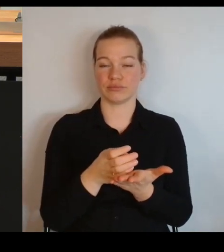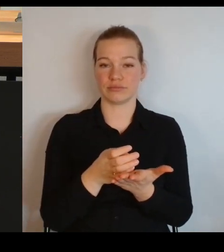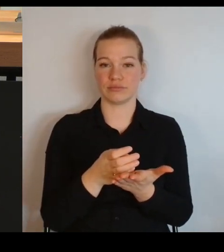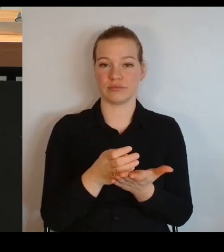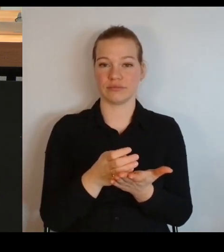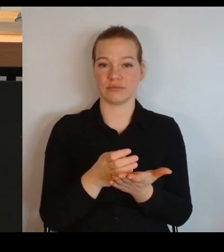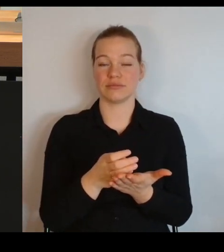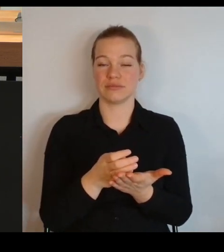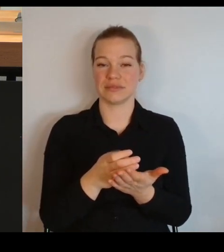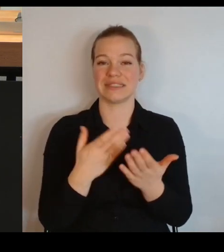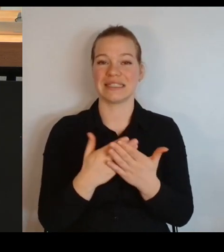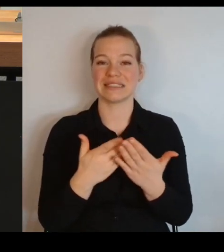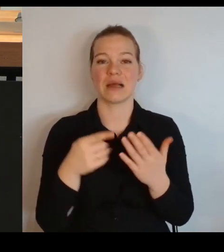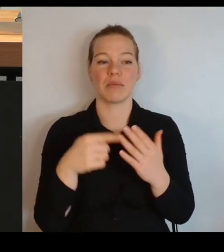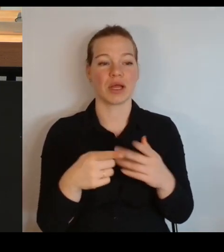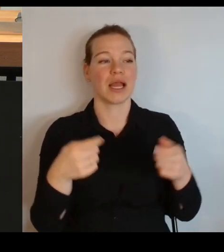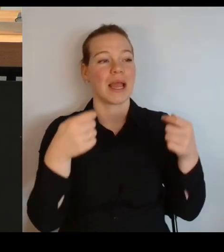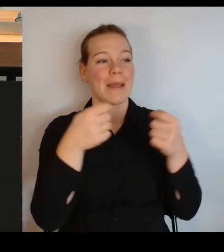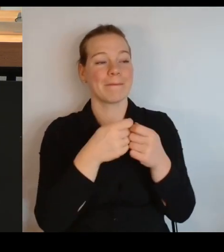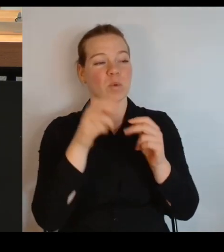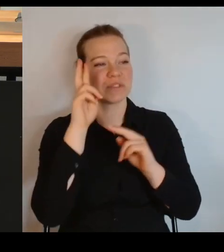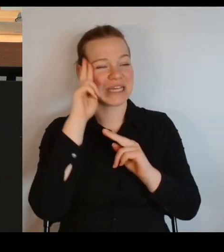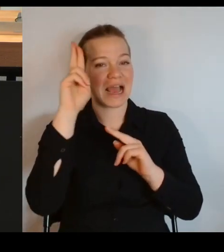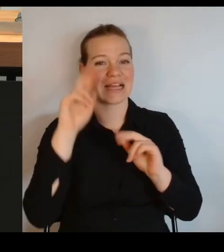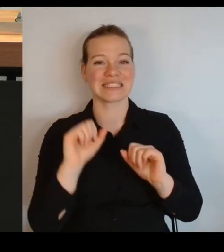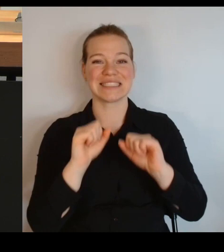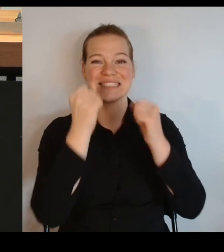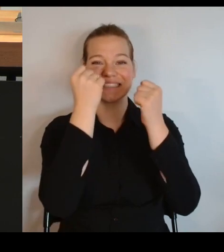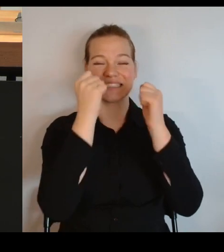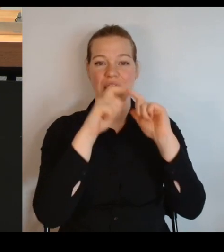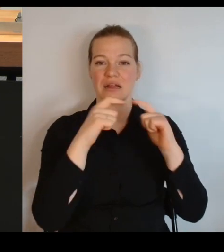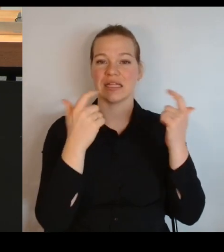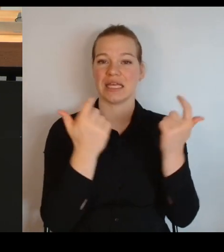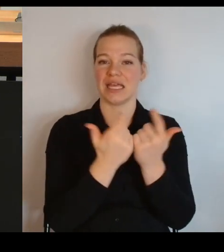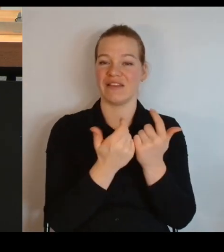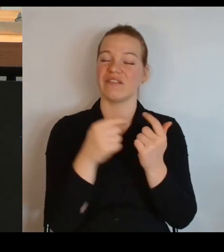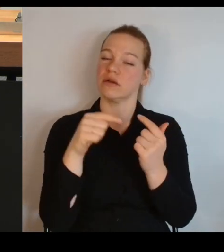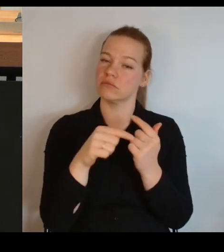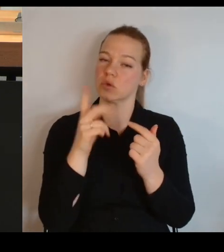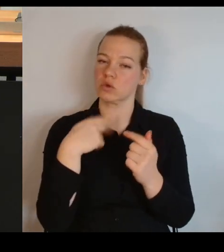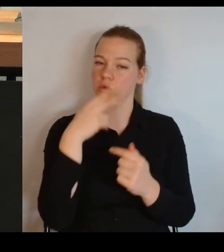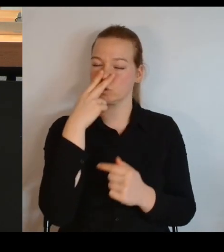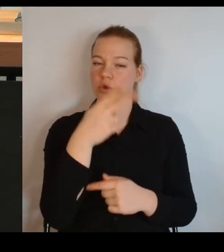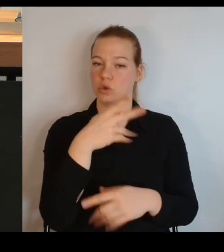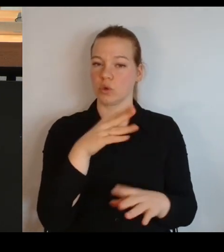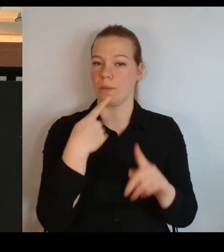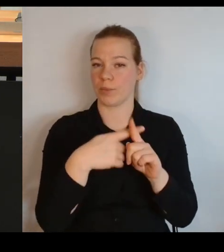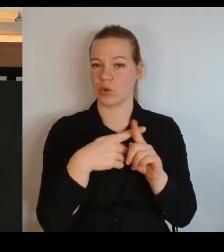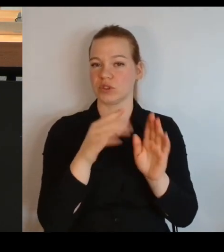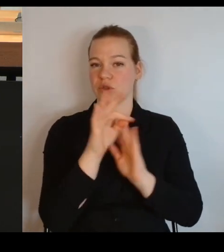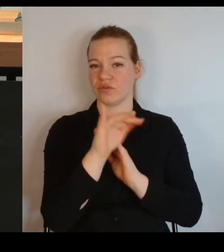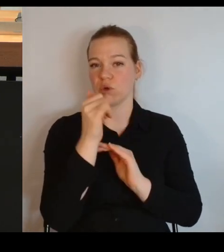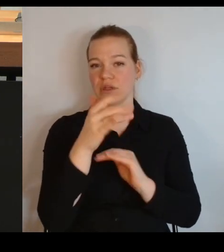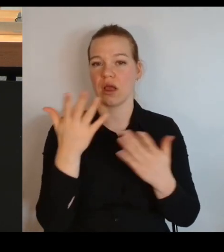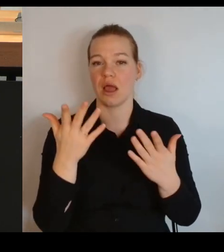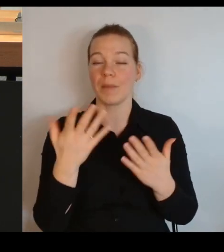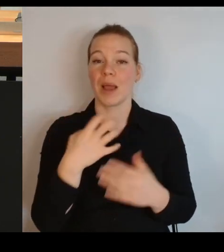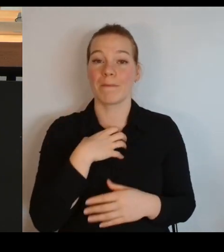denn ist sie auch sinnvoll? Aber die Probleme von hier und heute löst ihre Bundesratsinitiative nicht. Da muss man anderen Wege gehen.